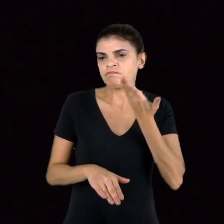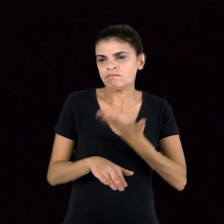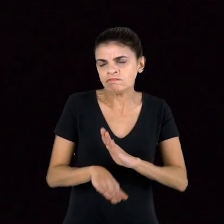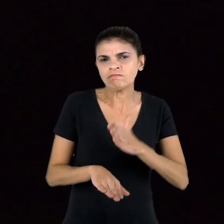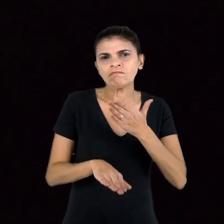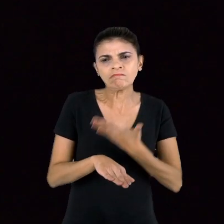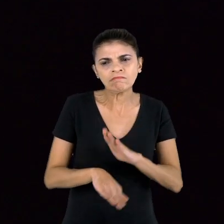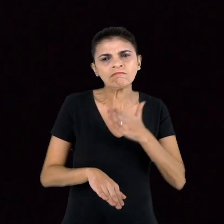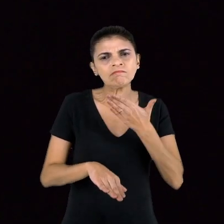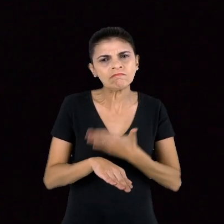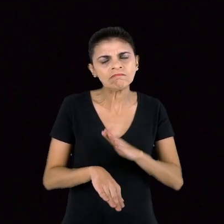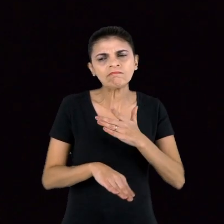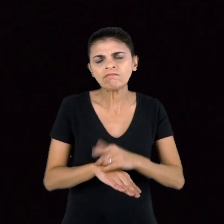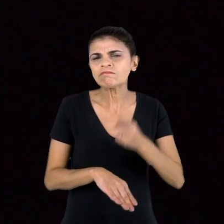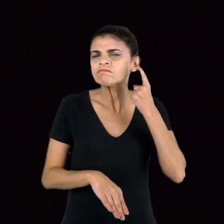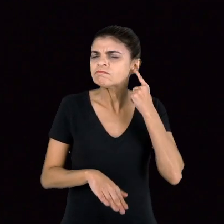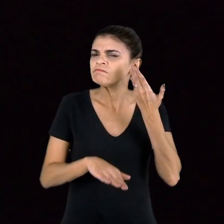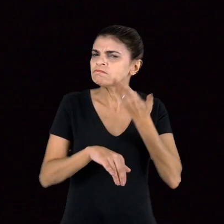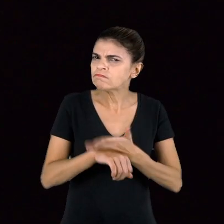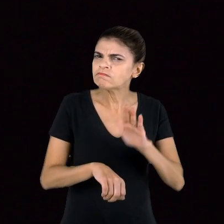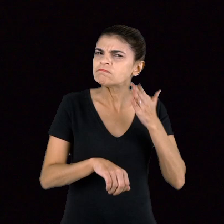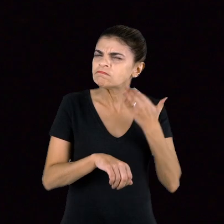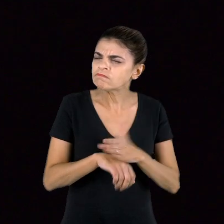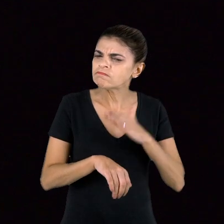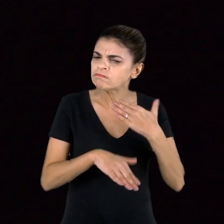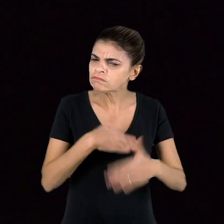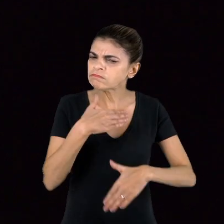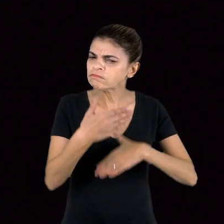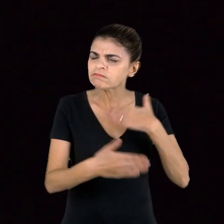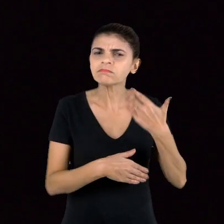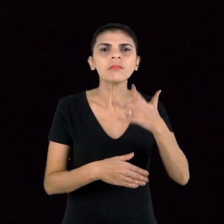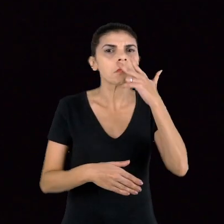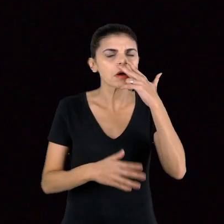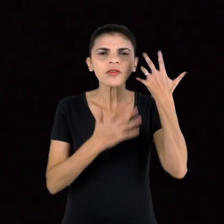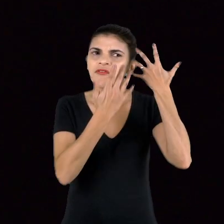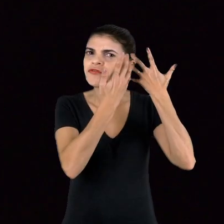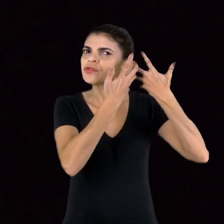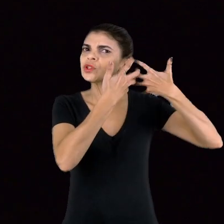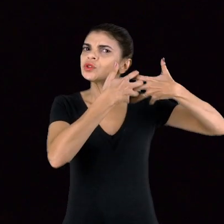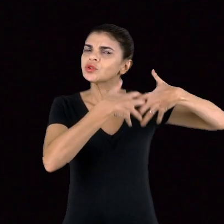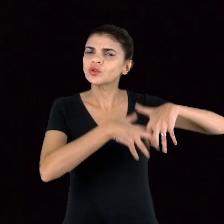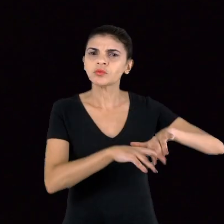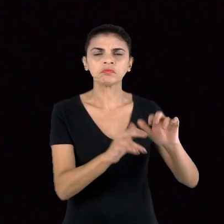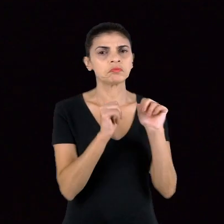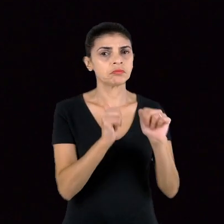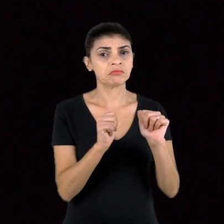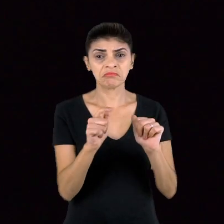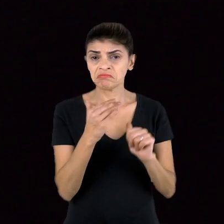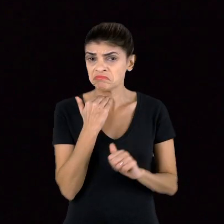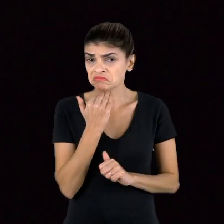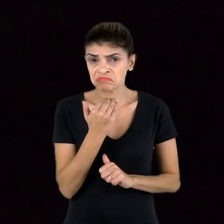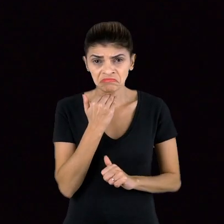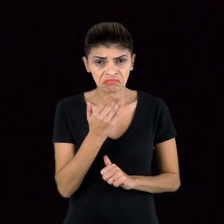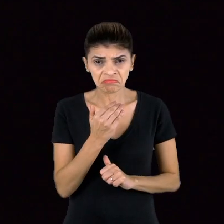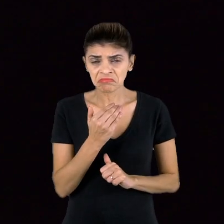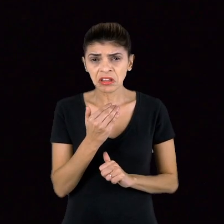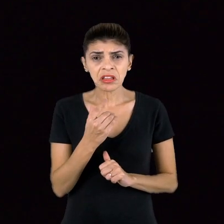O ouvido... ele funciona tão bem quanto. Se você não fizer nada com isso, com esses dons, né?